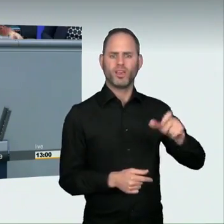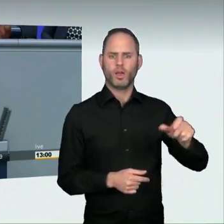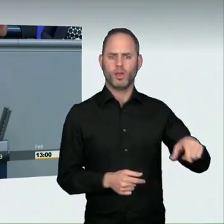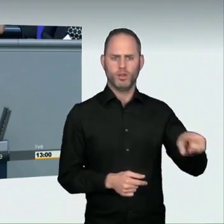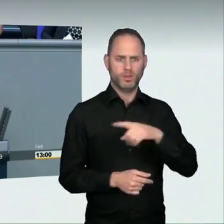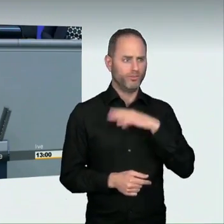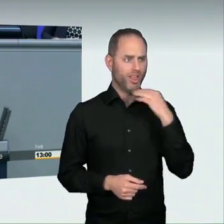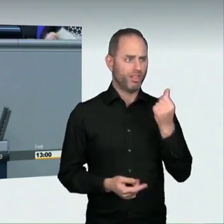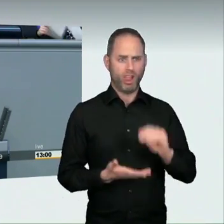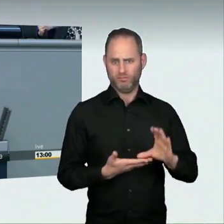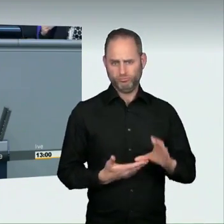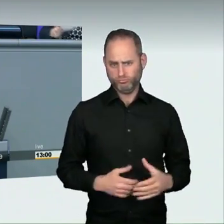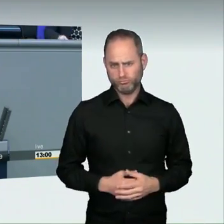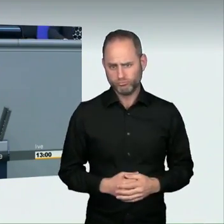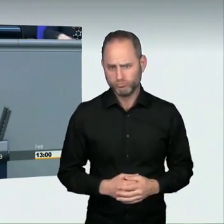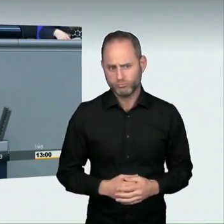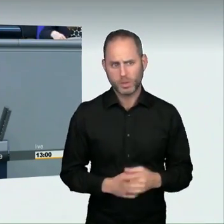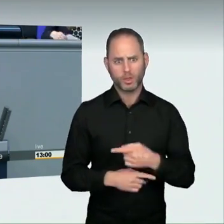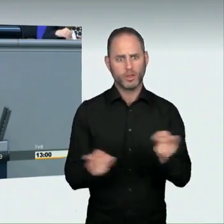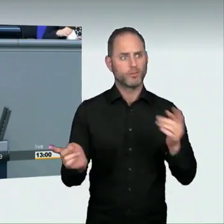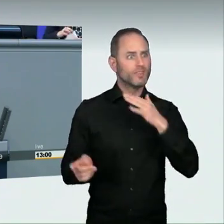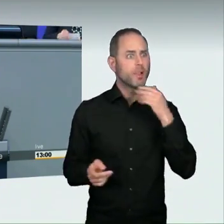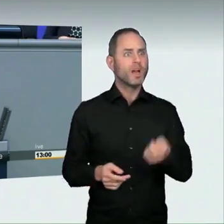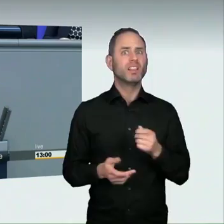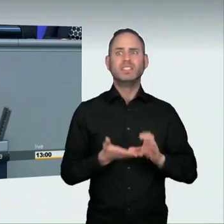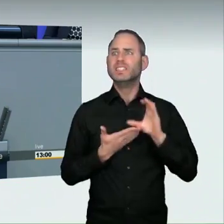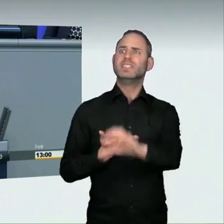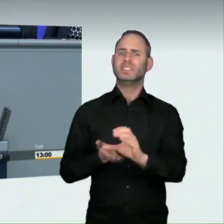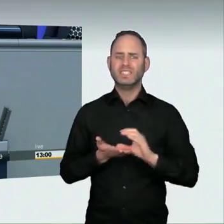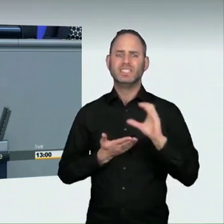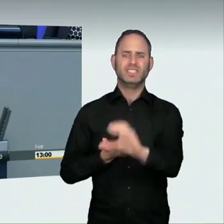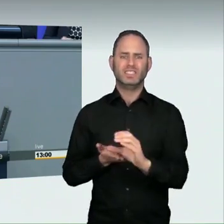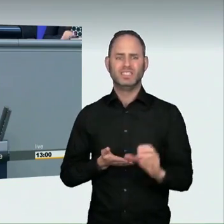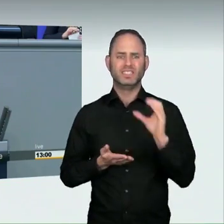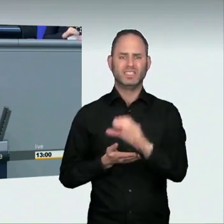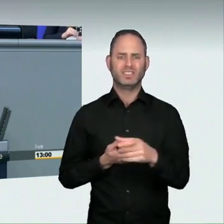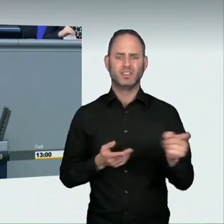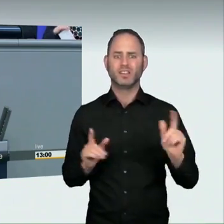(Zwischenruf): Es gibt doch einen Auskunftsanspruch! (Sprecherwechsel): Es geht darum: der sofort gilt, im Sinne von: